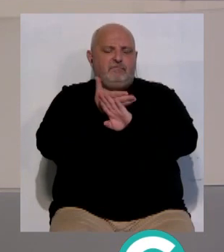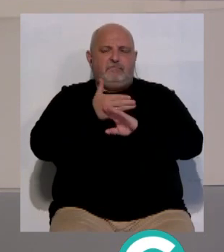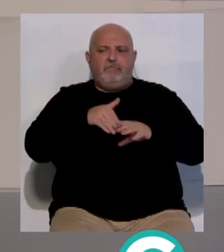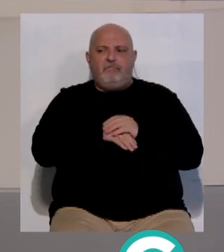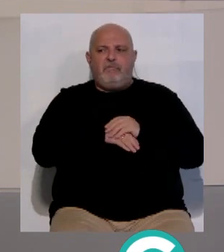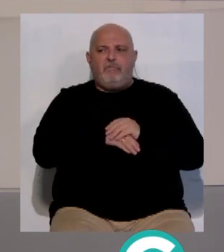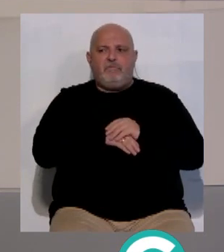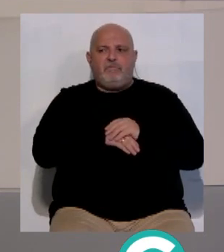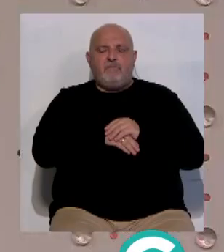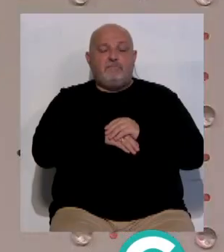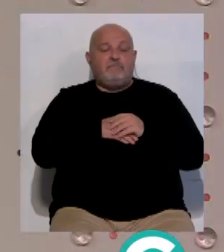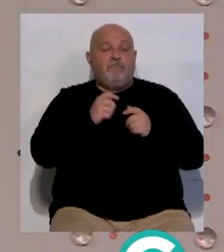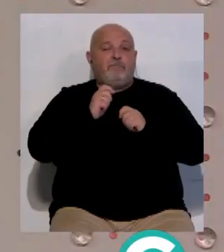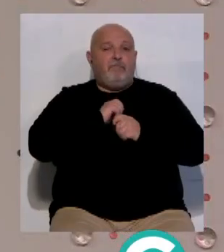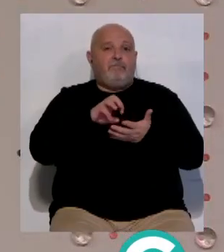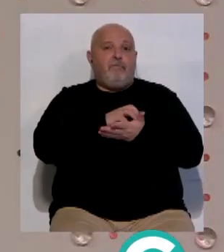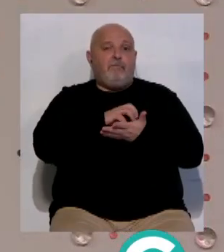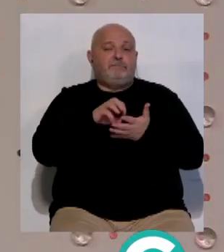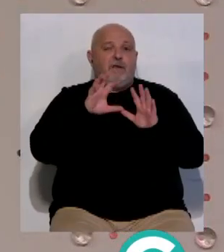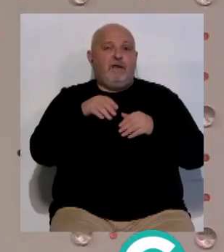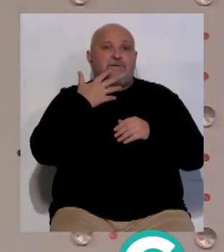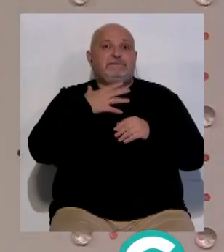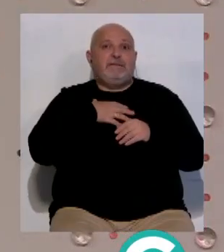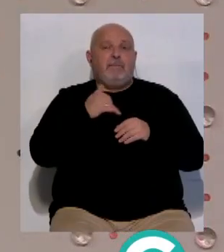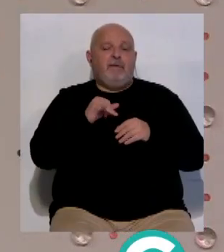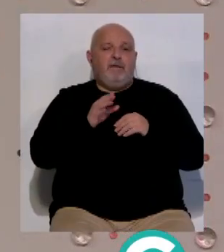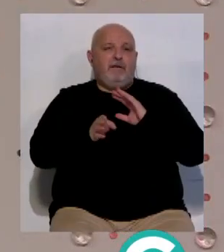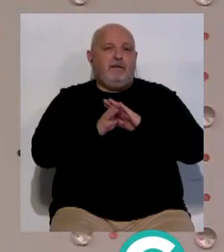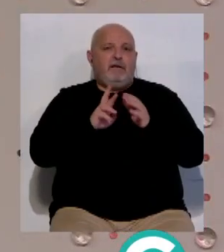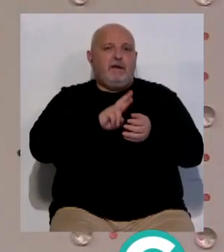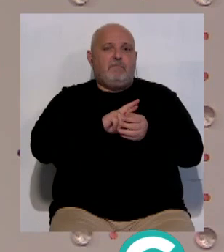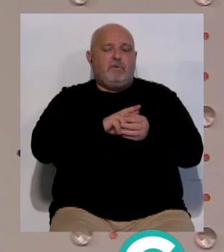y la duda que nos creda es saber si el cad hubiera sido capaz de mantener ese ritmo Durante los 90